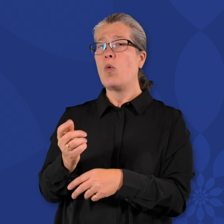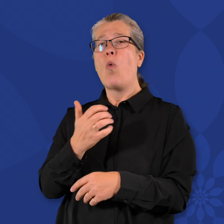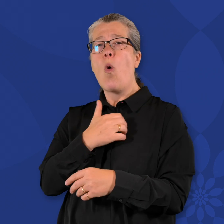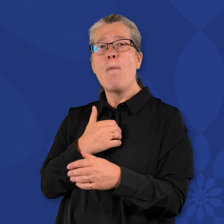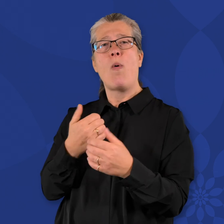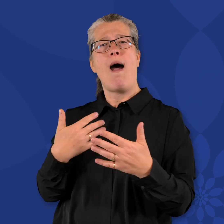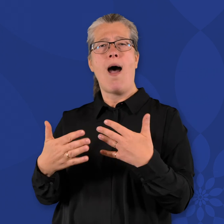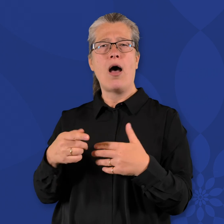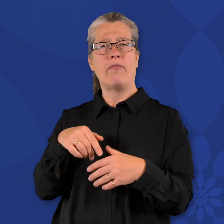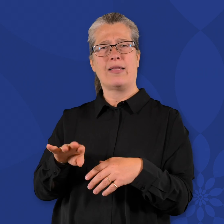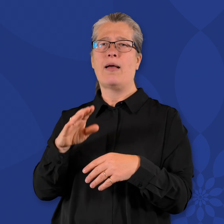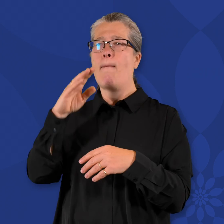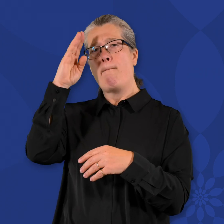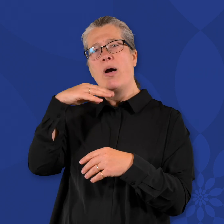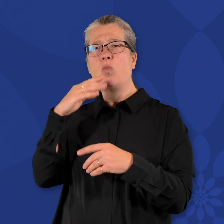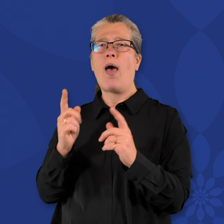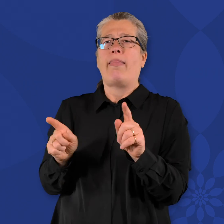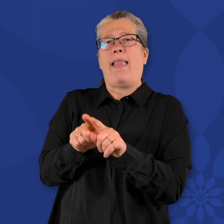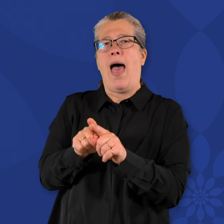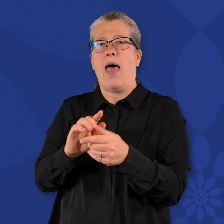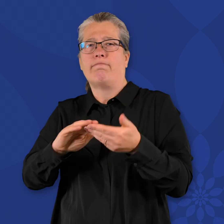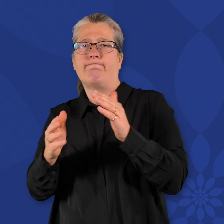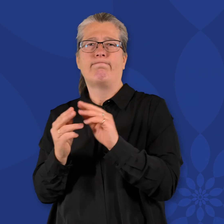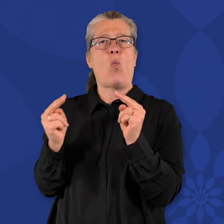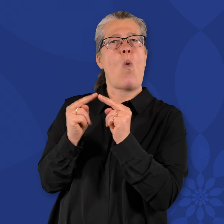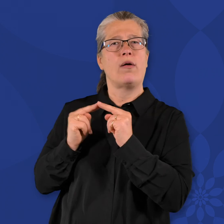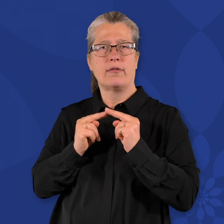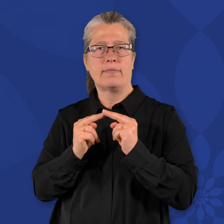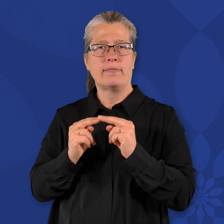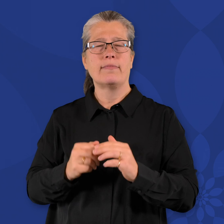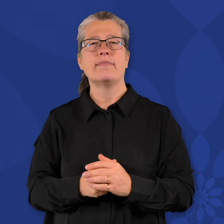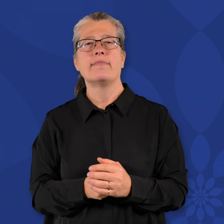hobbyverksamhet som inbegriper kontakter.